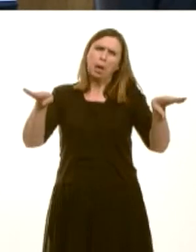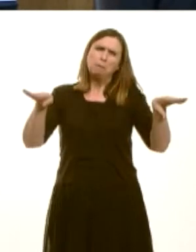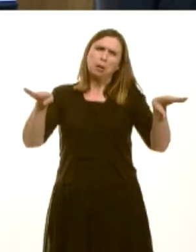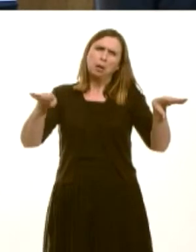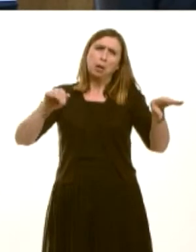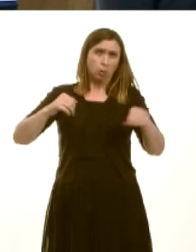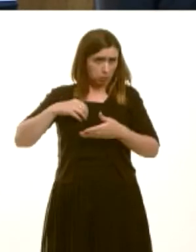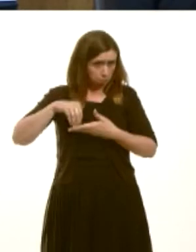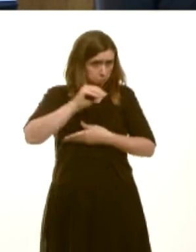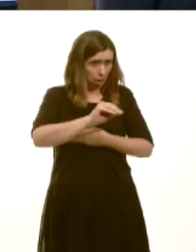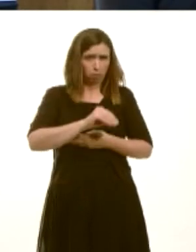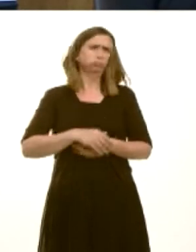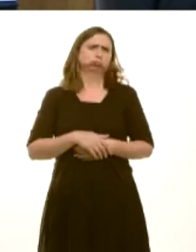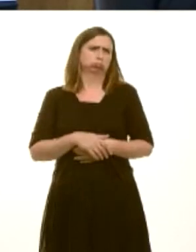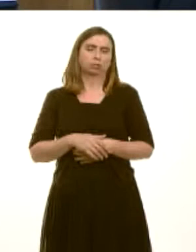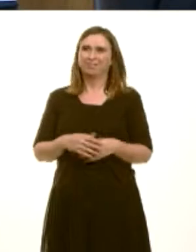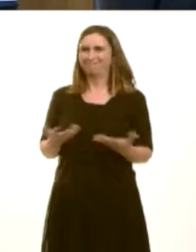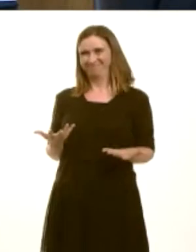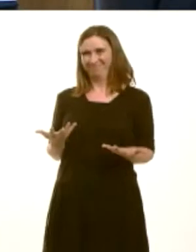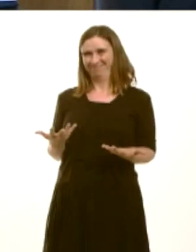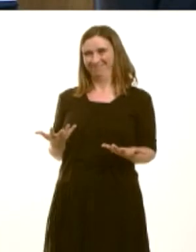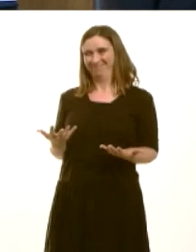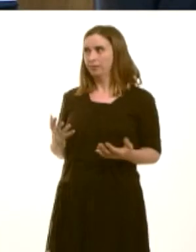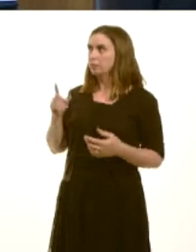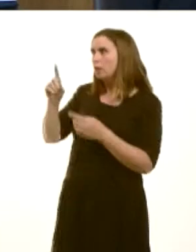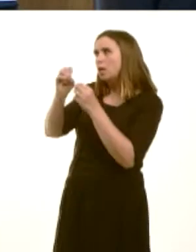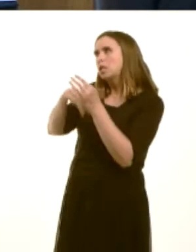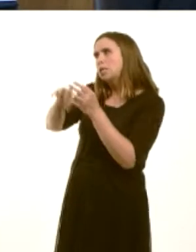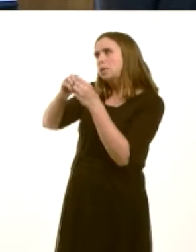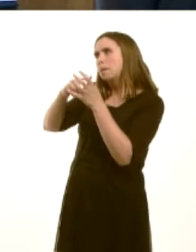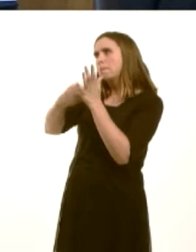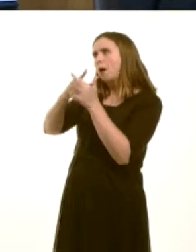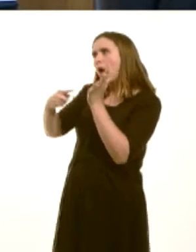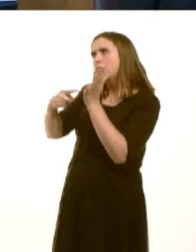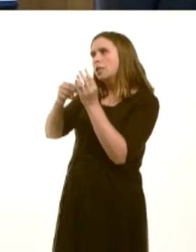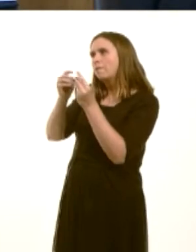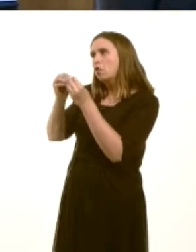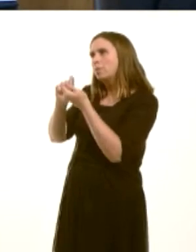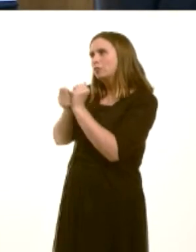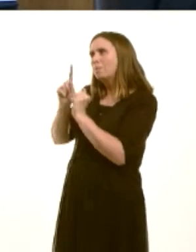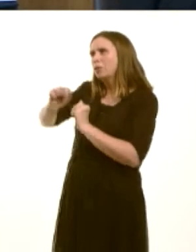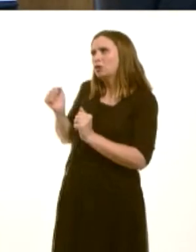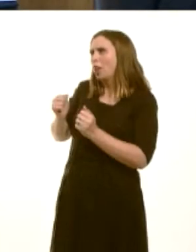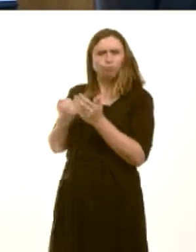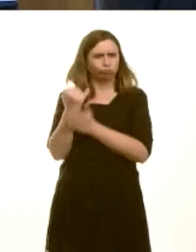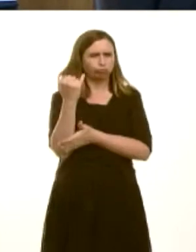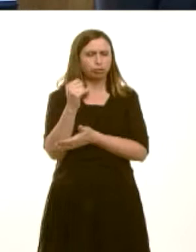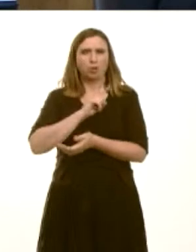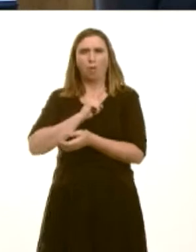allan o hynny. Felly, rwyín gallu gweld pam maen nhwín moyn dweud, ëNid ych chiín cael ceiniog gennym nií lan yng Nghaeredin. Carwyn Jones: Wrth ddweud hynny, mae Gerry